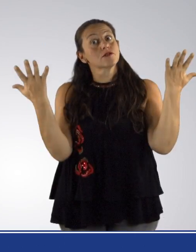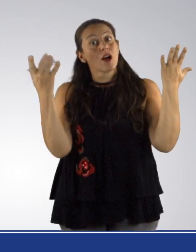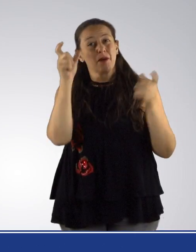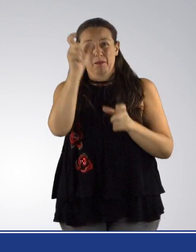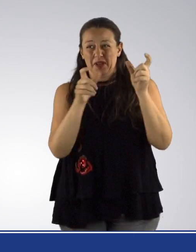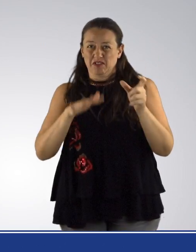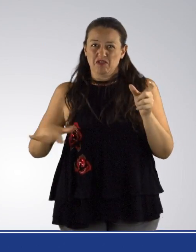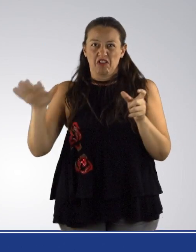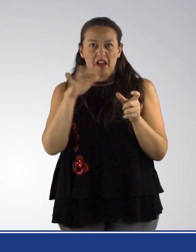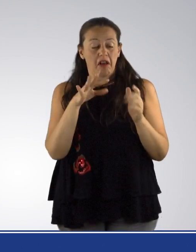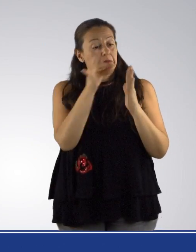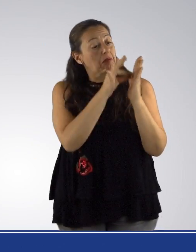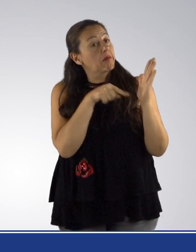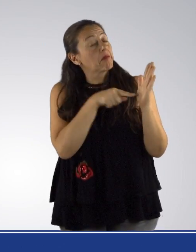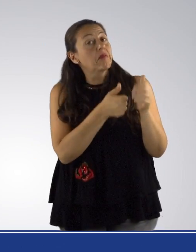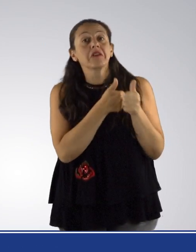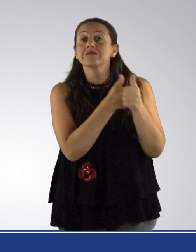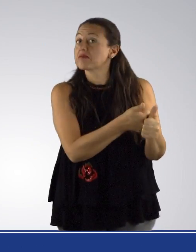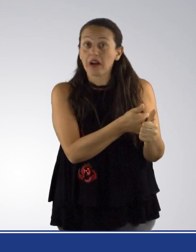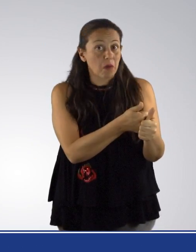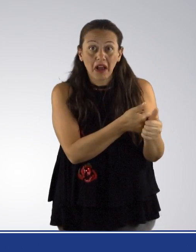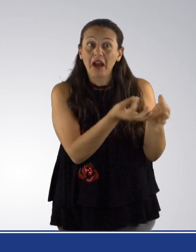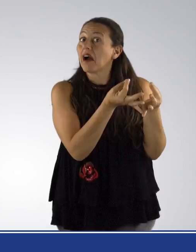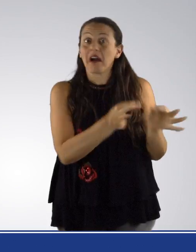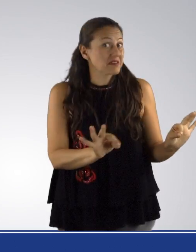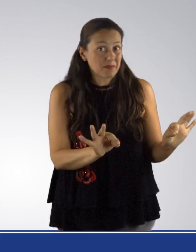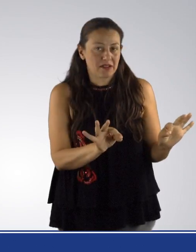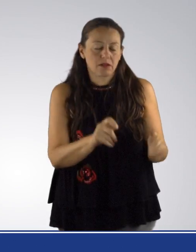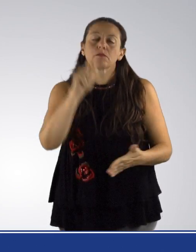Nel caso di non osservanza delle norme del Codice della Strada